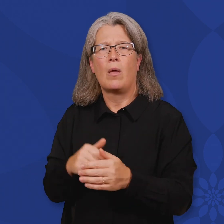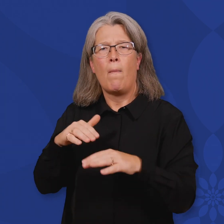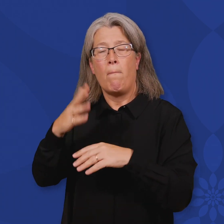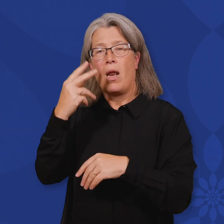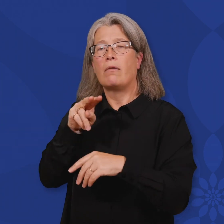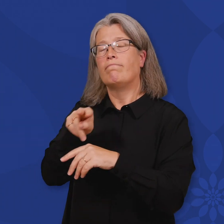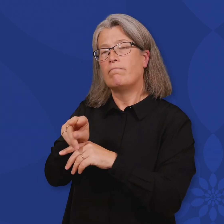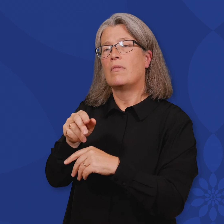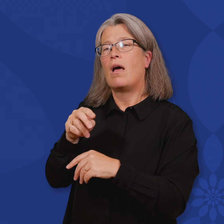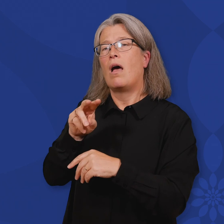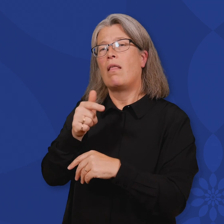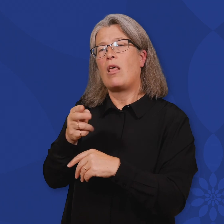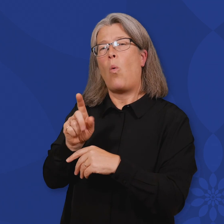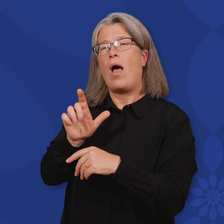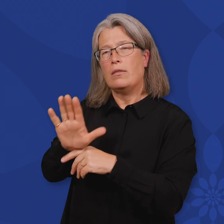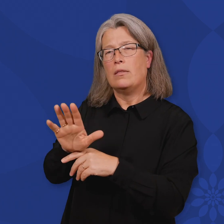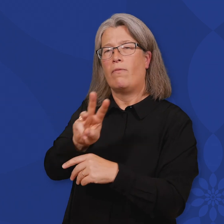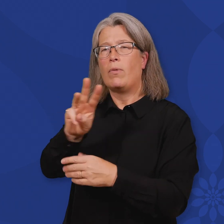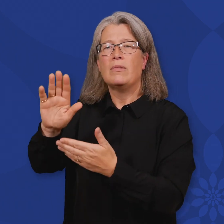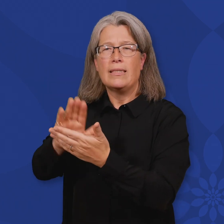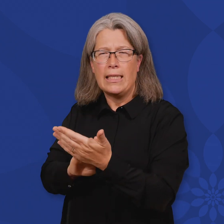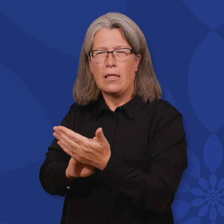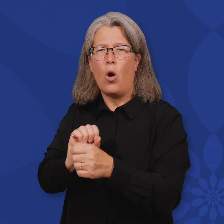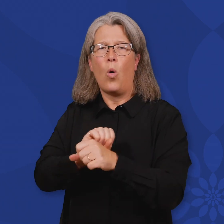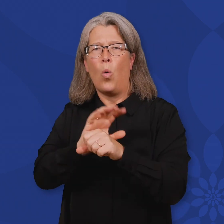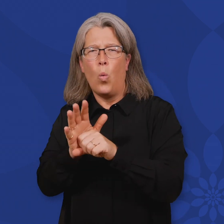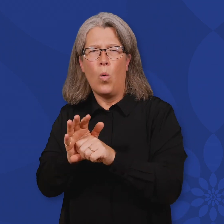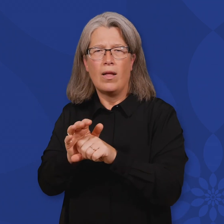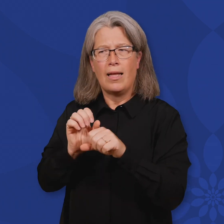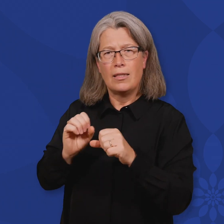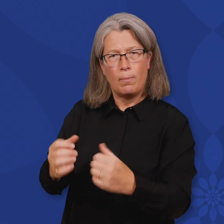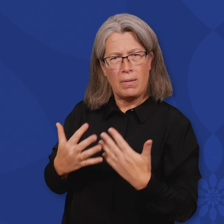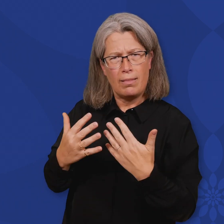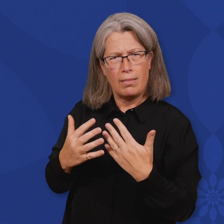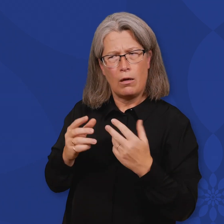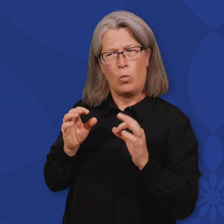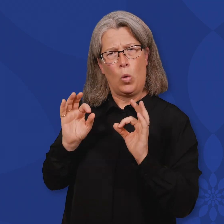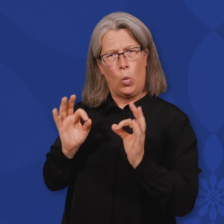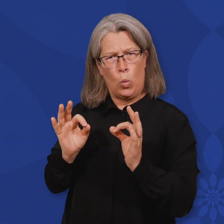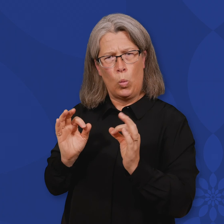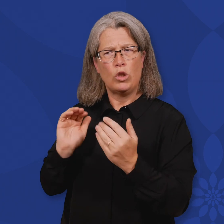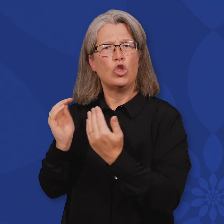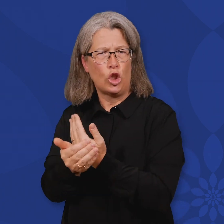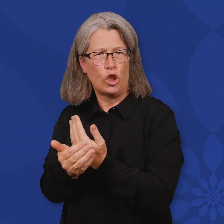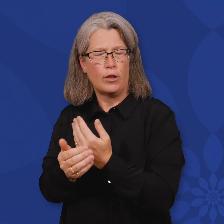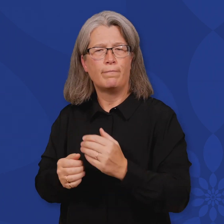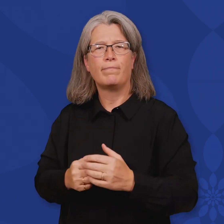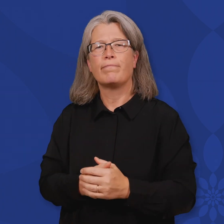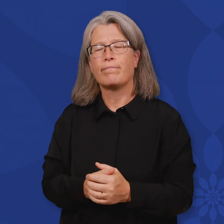Mera information om hur viruset smittar och hur man kan skydda sig själv finns på THLs webbplats.